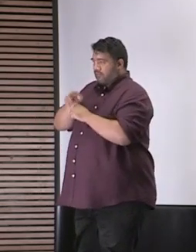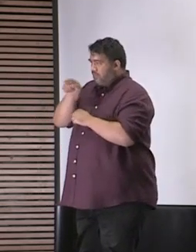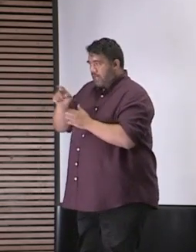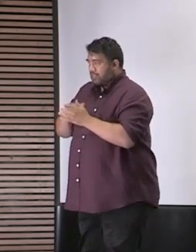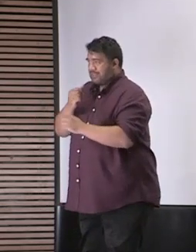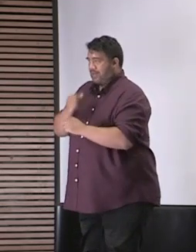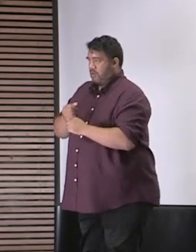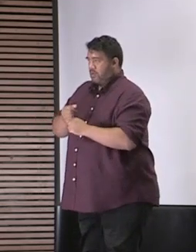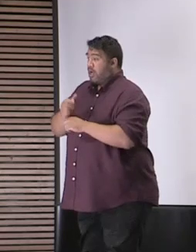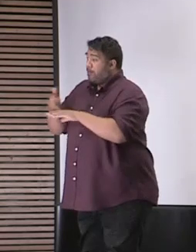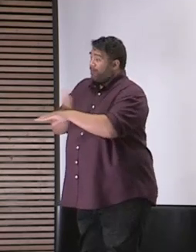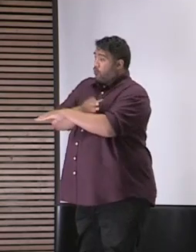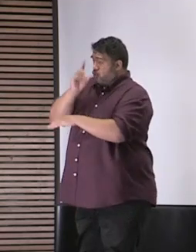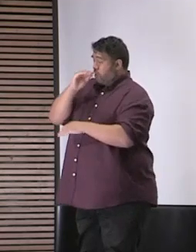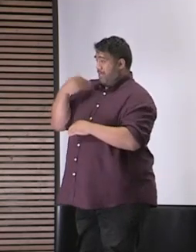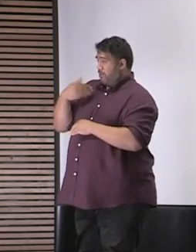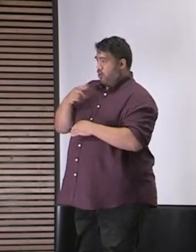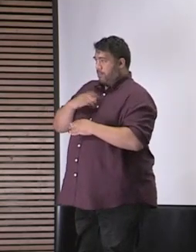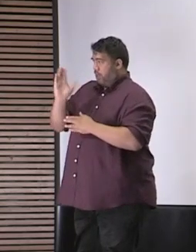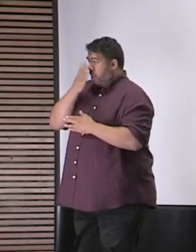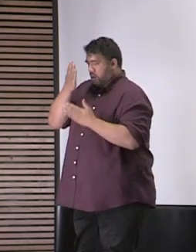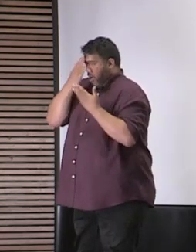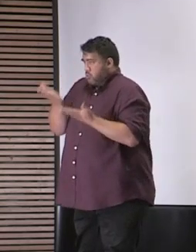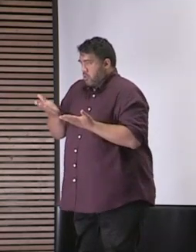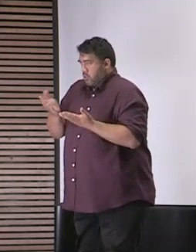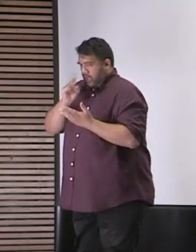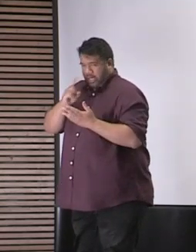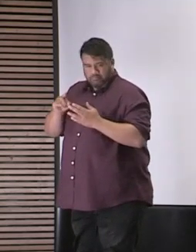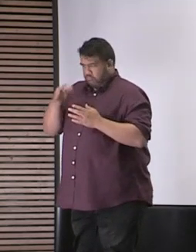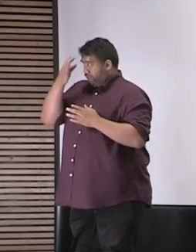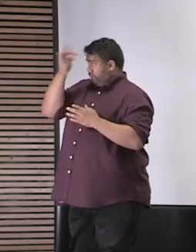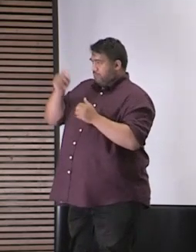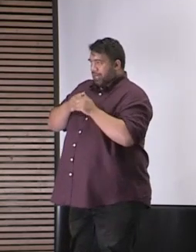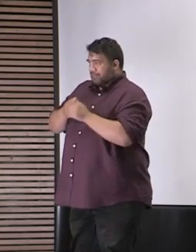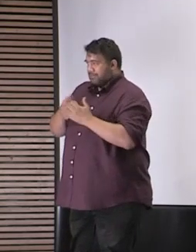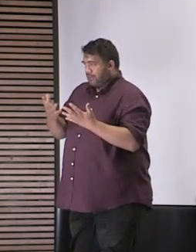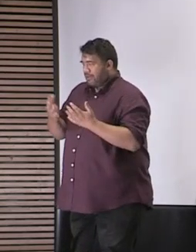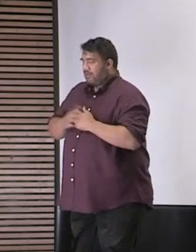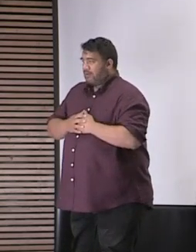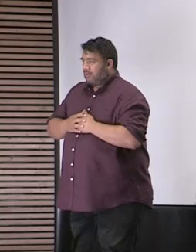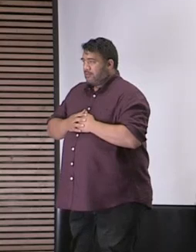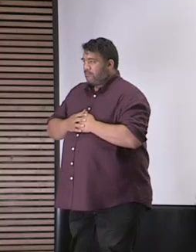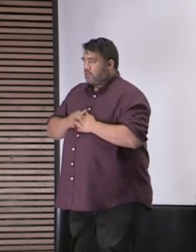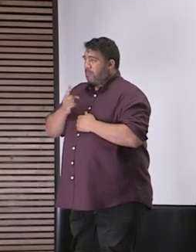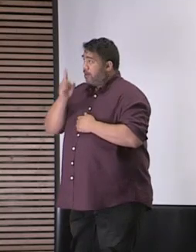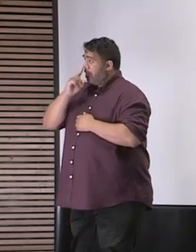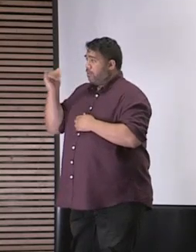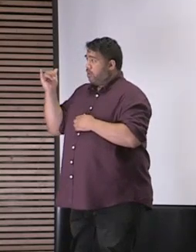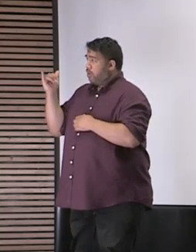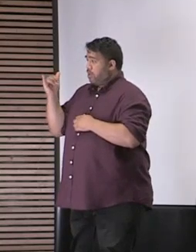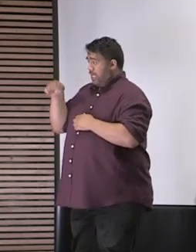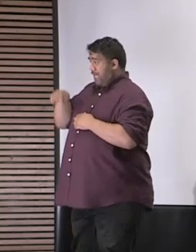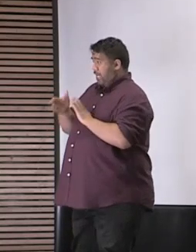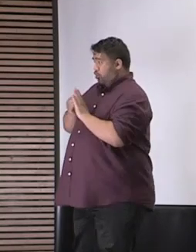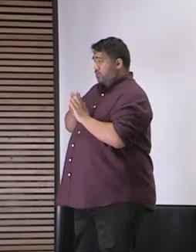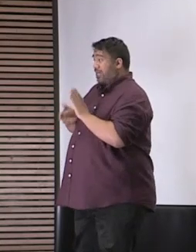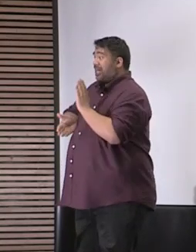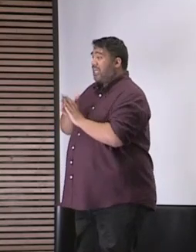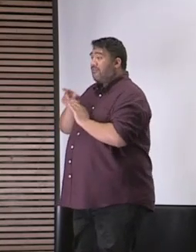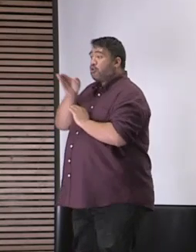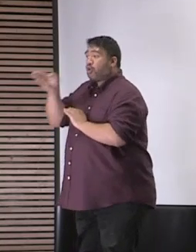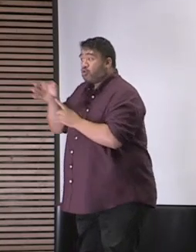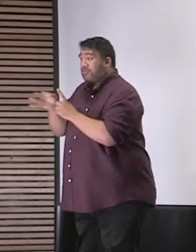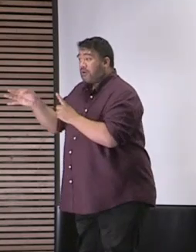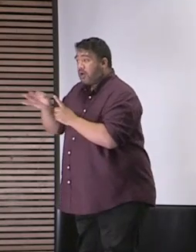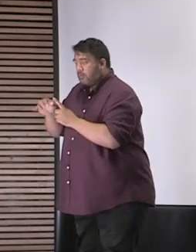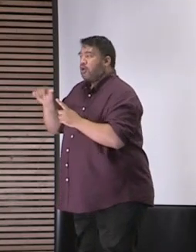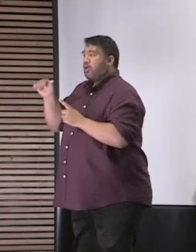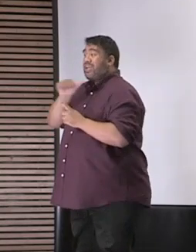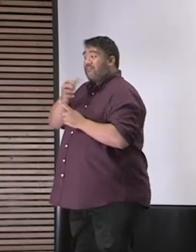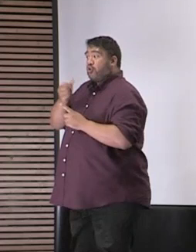contrato para esta mujer?